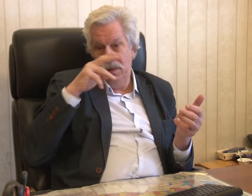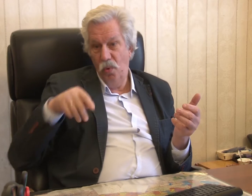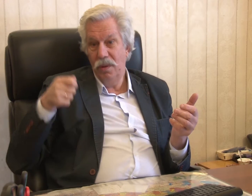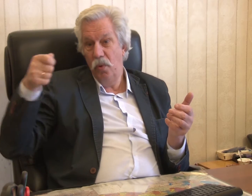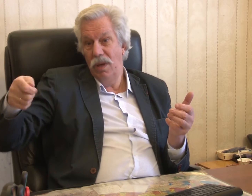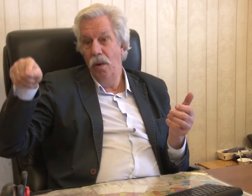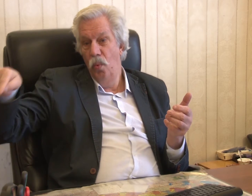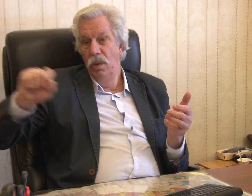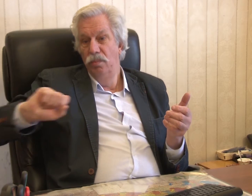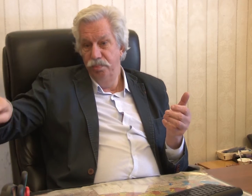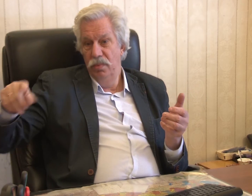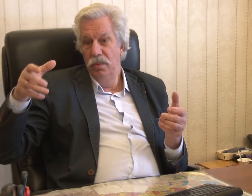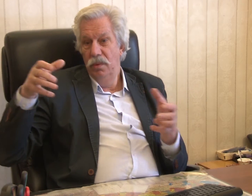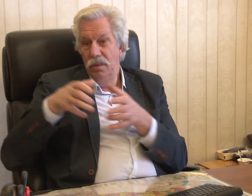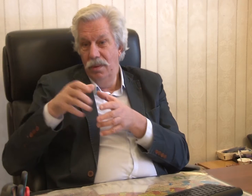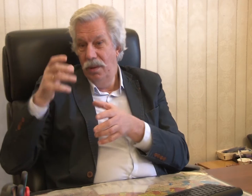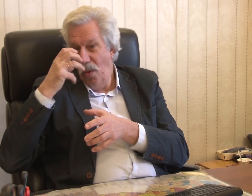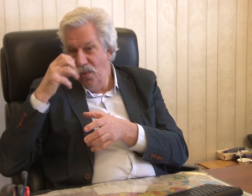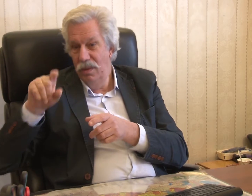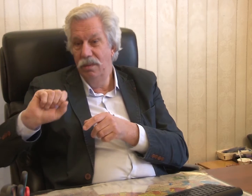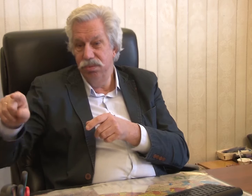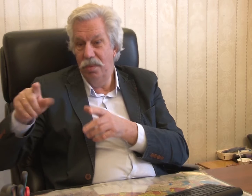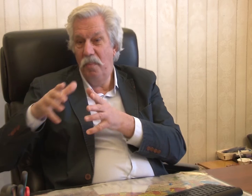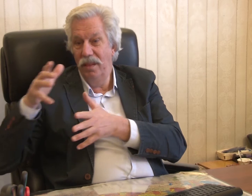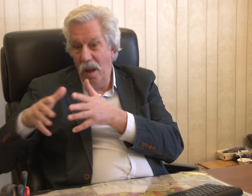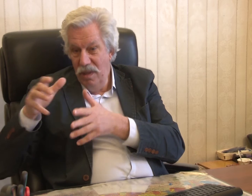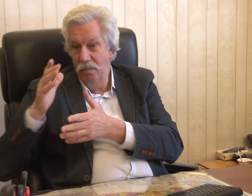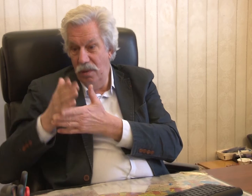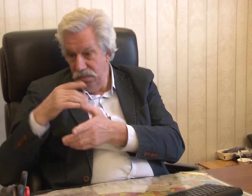Мы определяем по поданным статотчётам, сколько у нас коллективов по пантомиме, клоунаде и т.д.